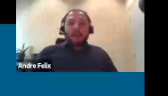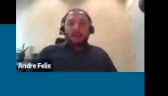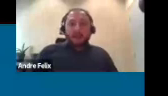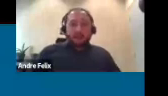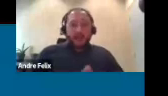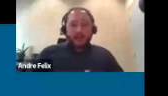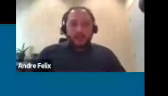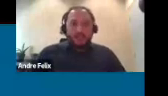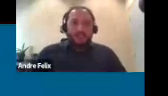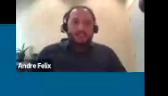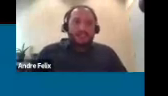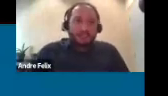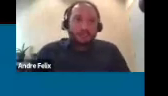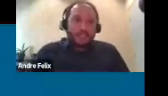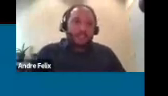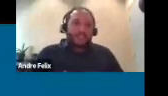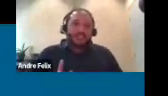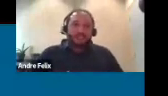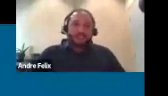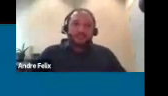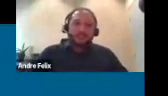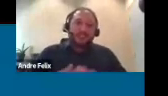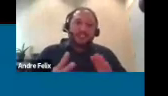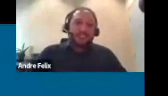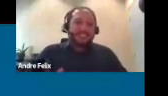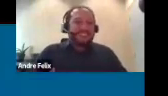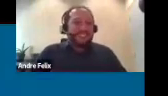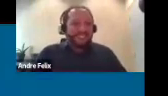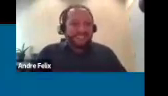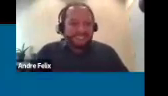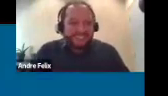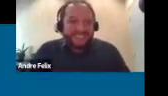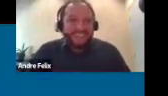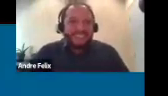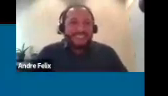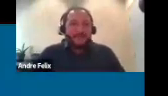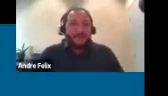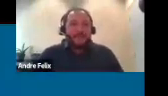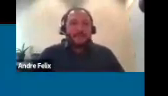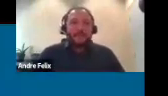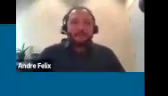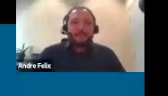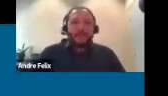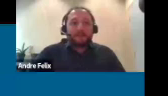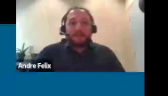Und nun, als Einführung, um Ihnen einen Eindruck von Barrierefreiheit zu vermitteln, werde ich ein wenig darüber sprechen,